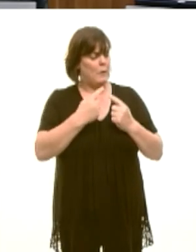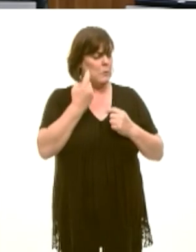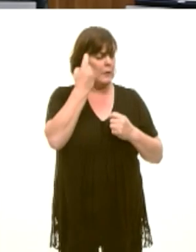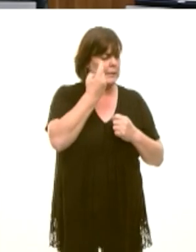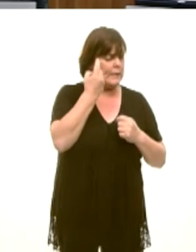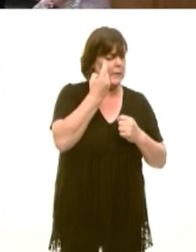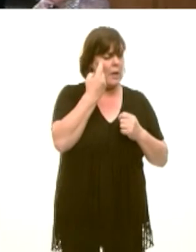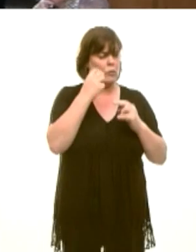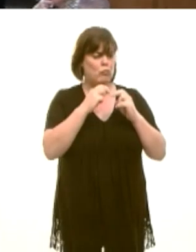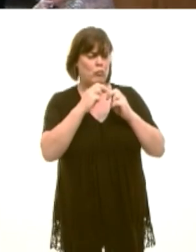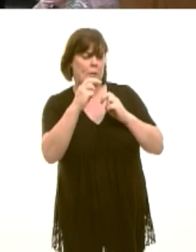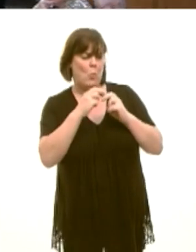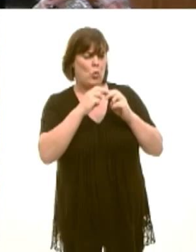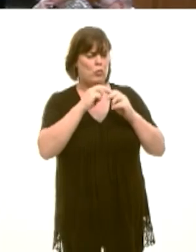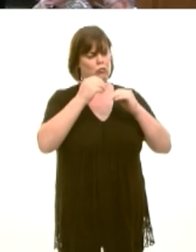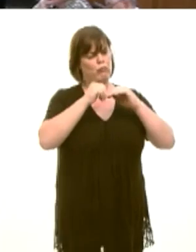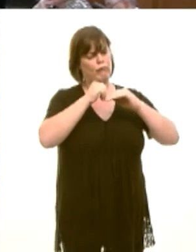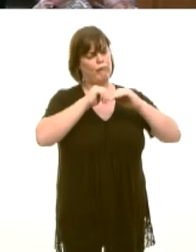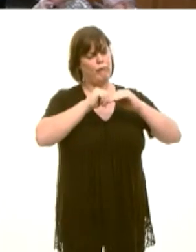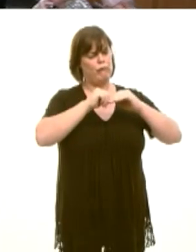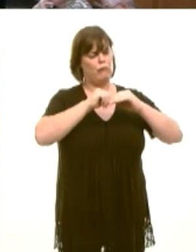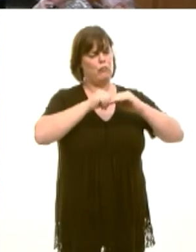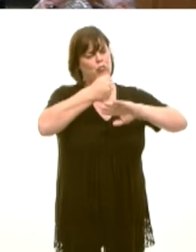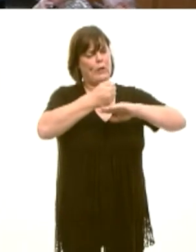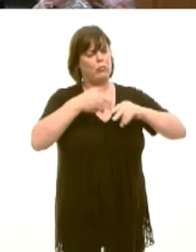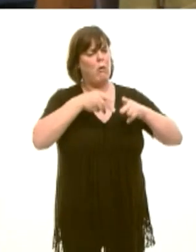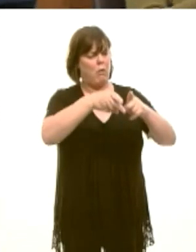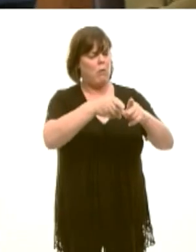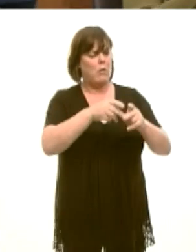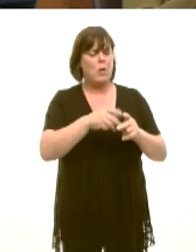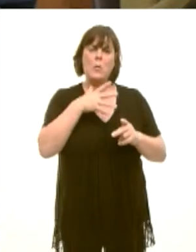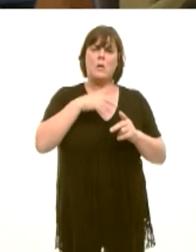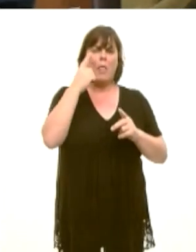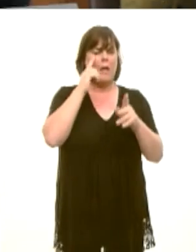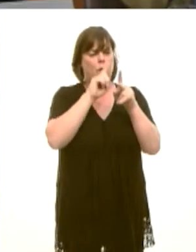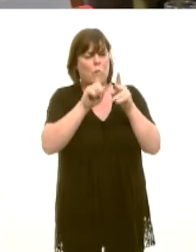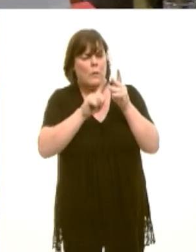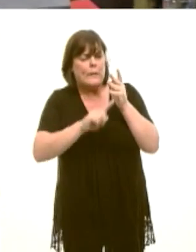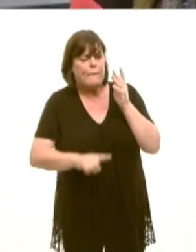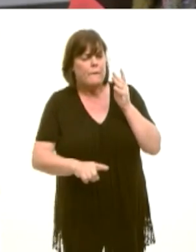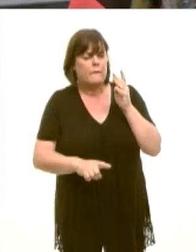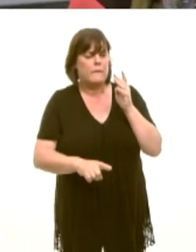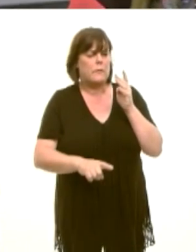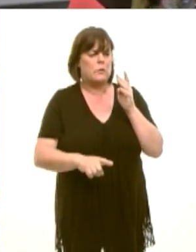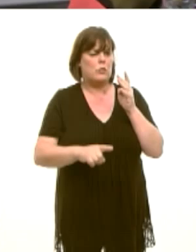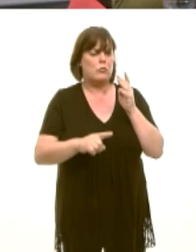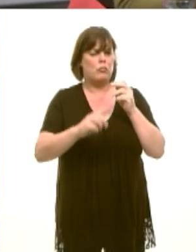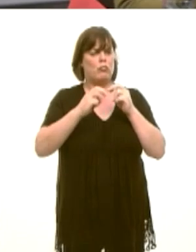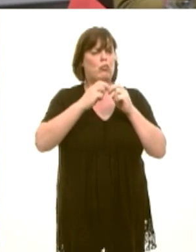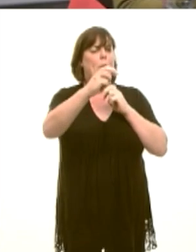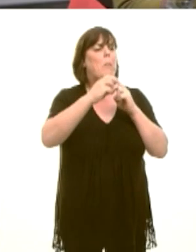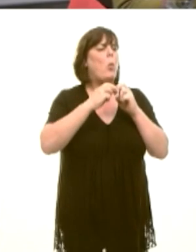cludiant yn cael ei greu, yn y pen draw, maeín bwysig dros ben fod pob math o gludiant yn